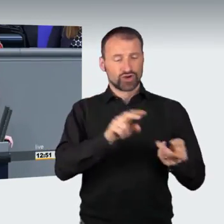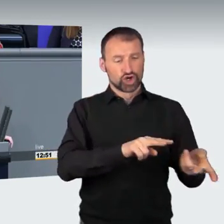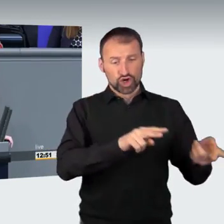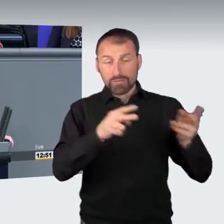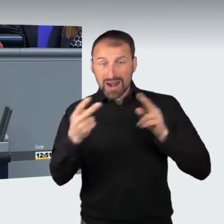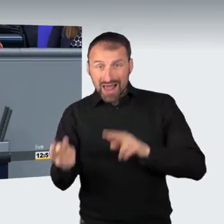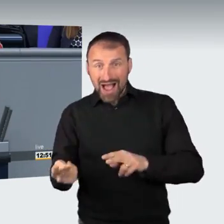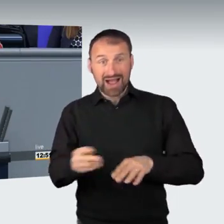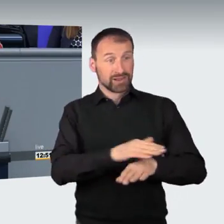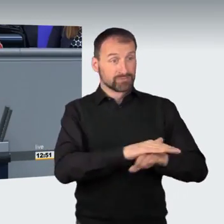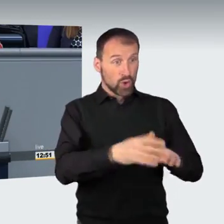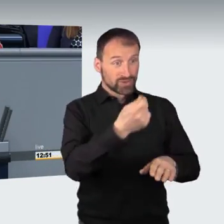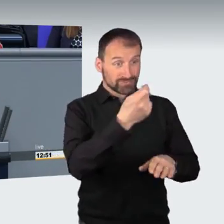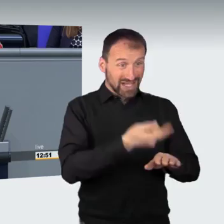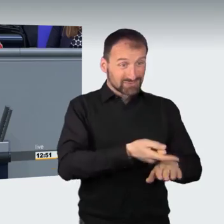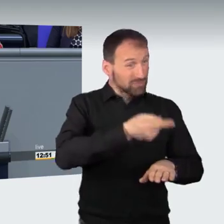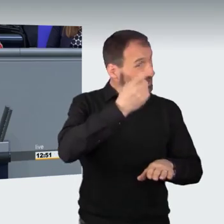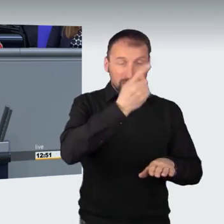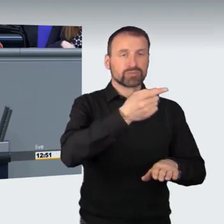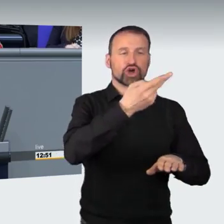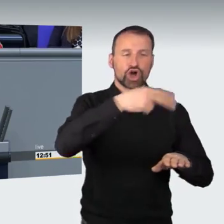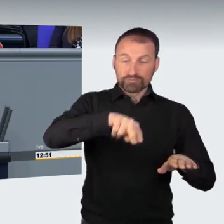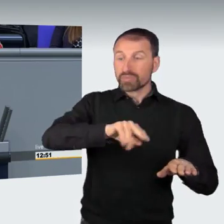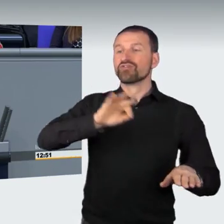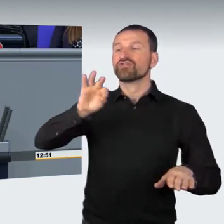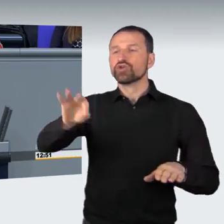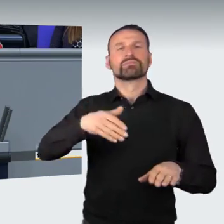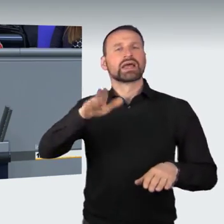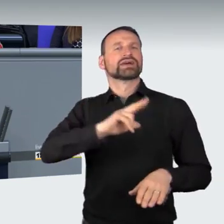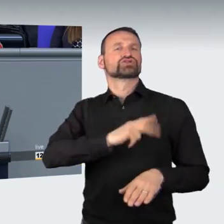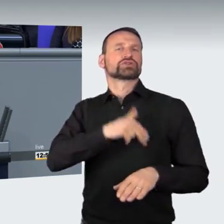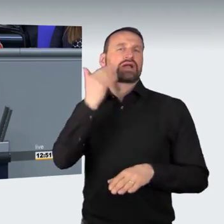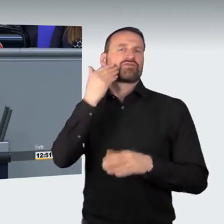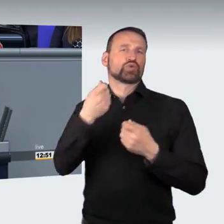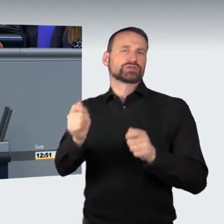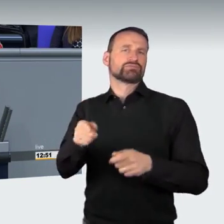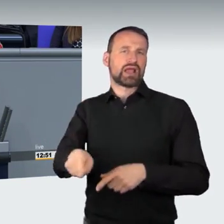Gehen Sie dieses Problem einmal an. (Applaus)